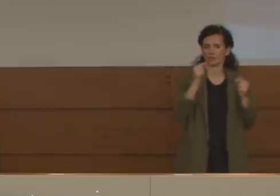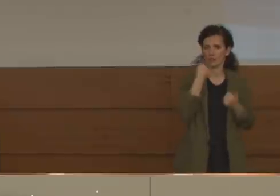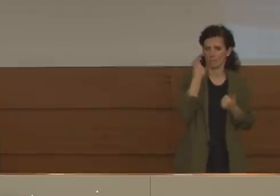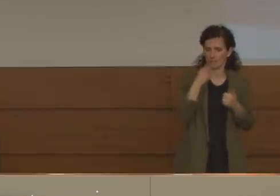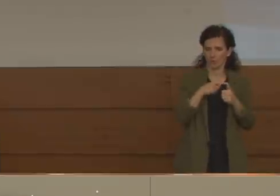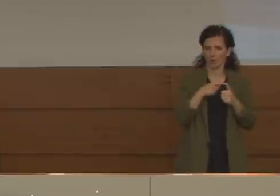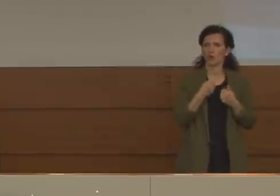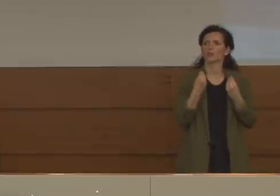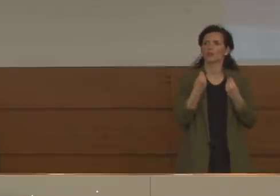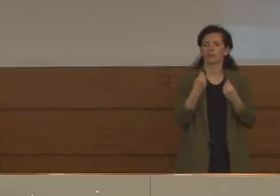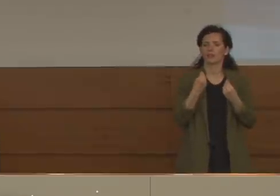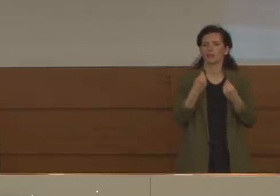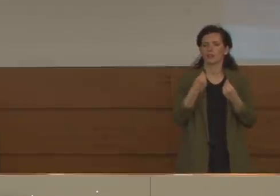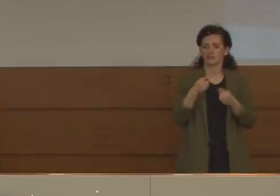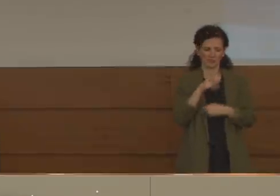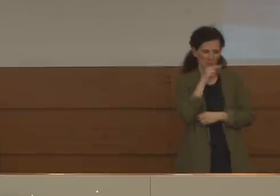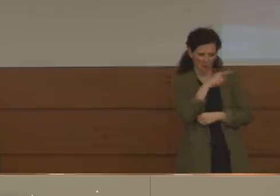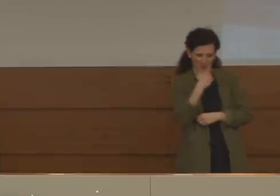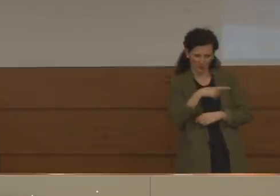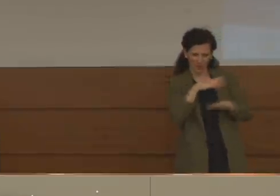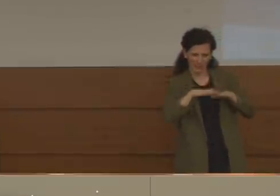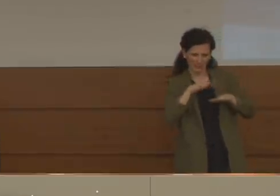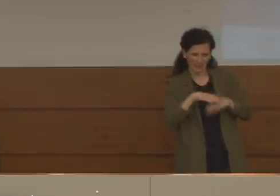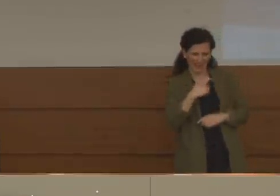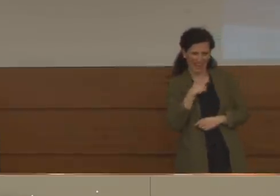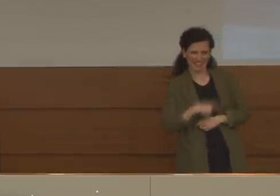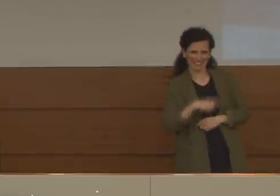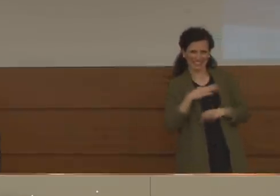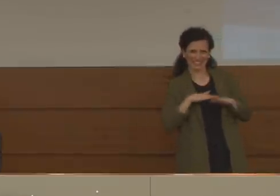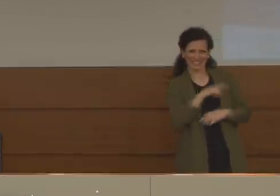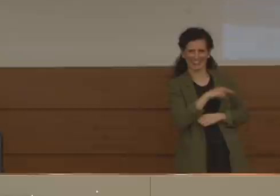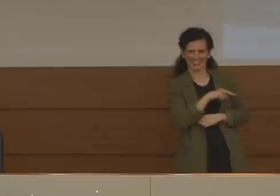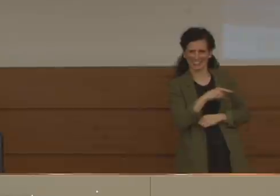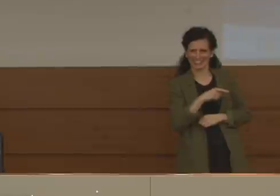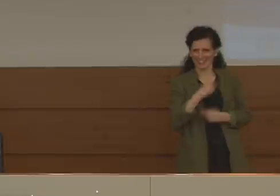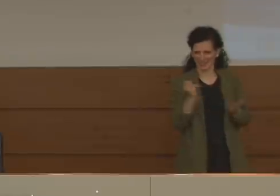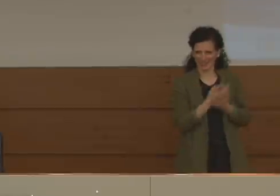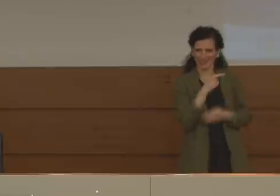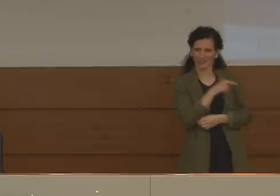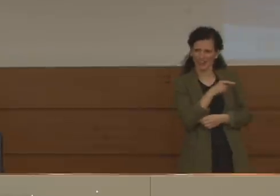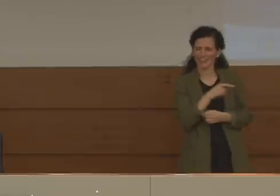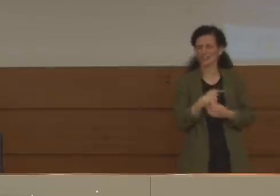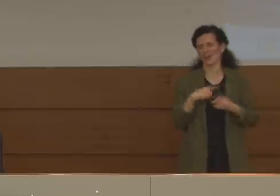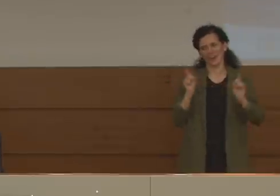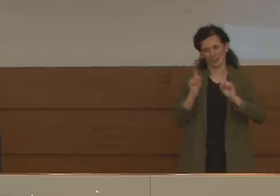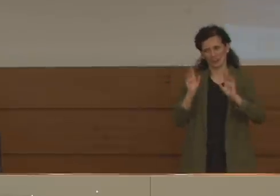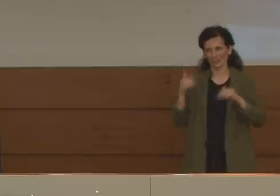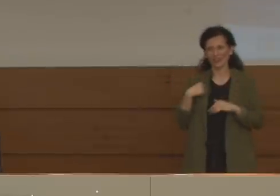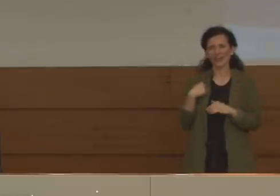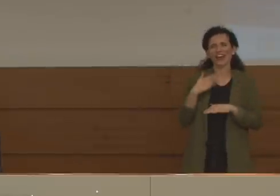No no no, per carità! Non la voglio fare questa esperienza.